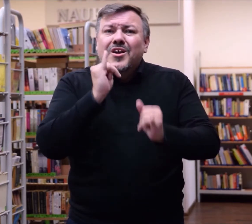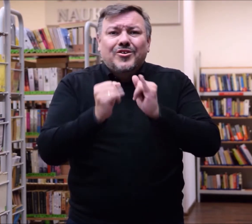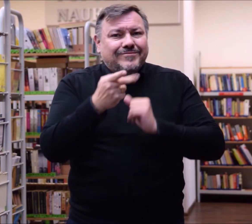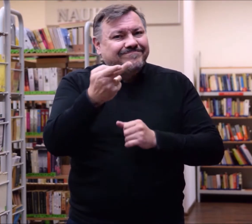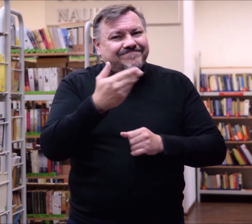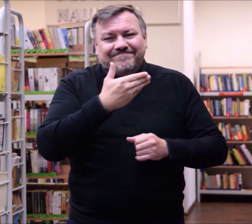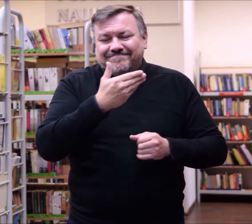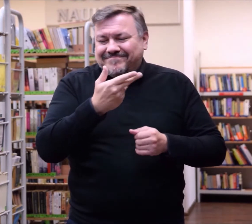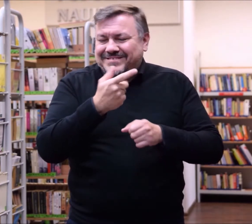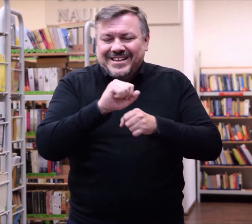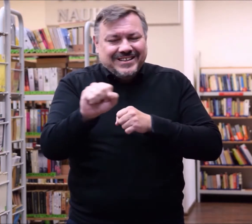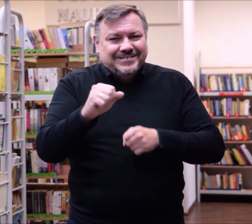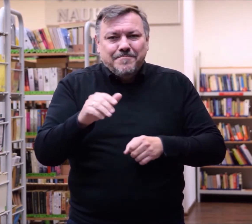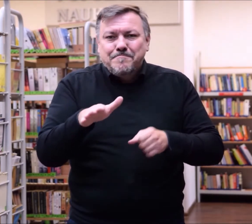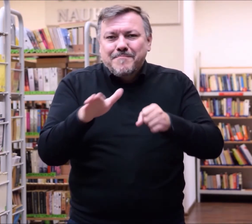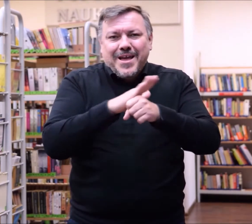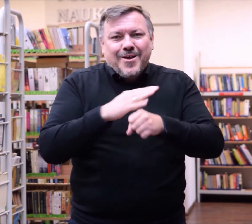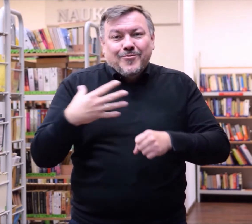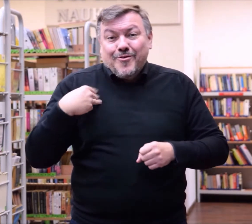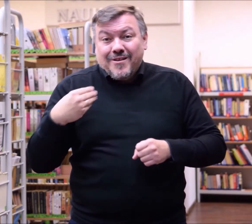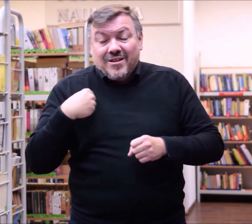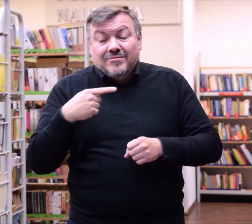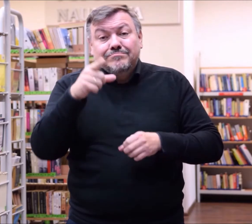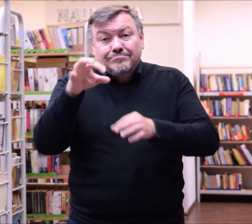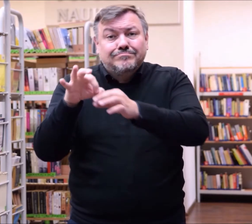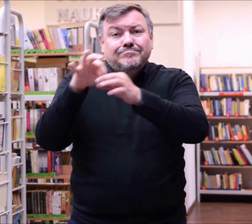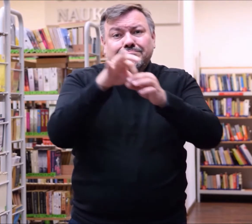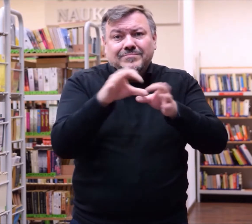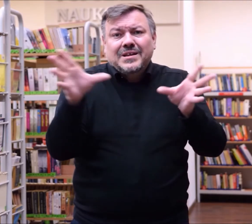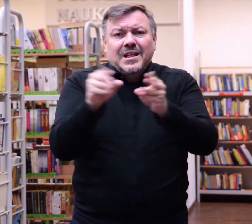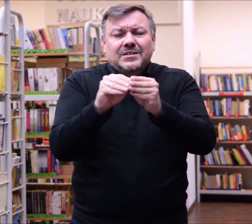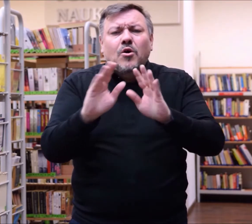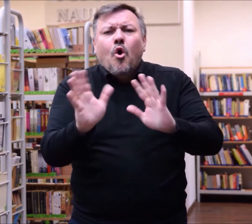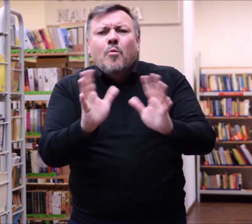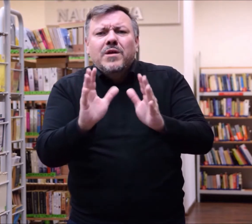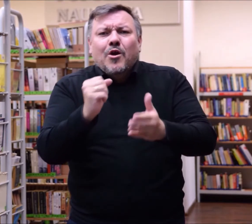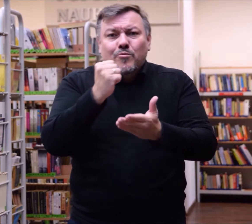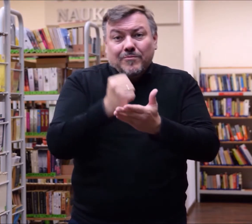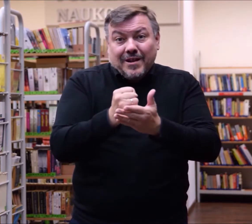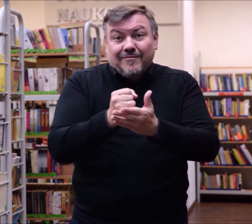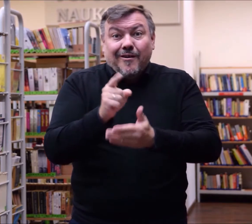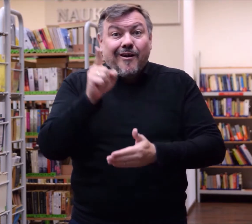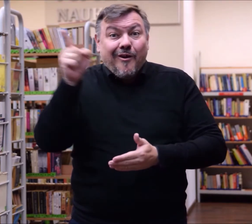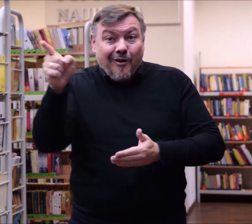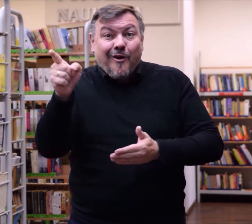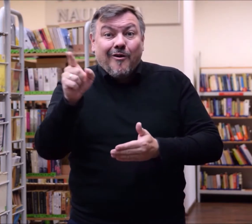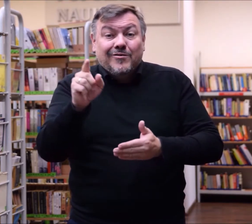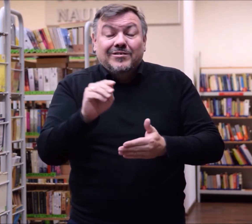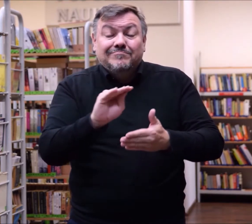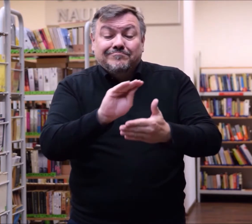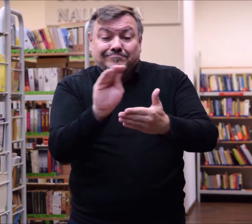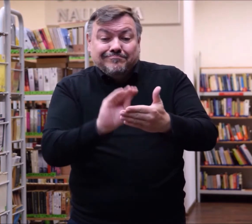Jeżeli nie jesteś pełnoletni, przyjdź z opiekunem prawnym,